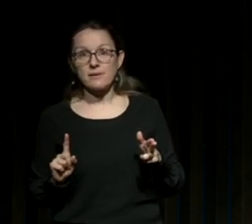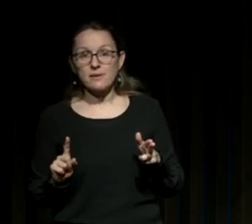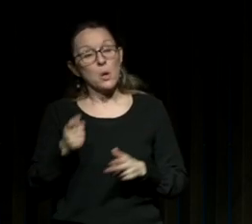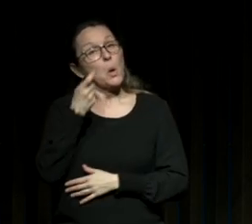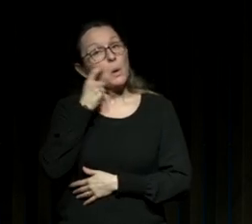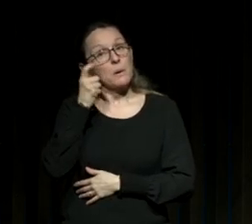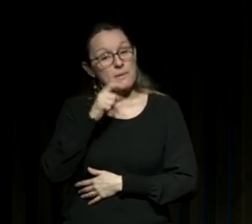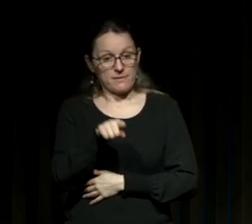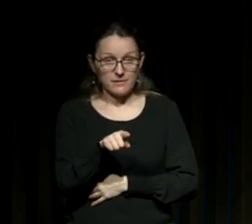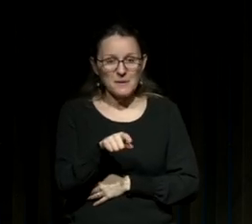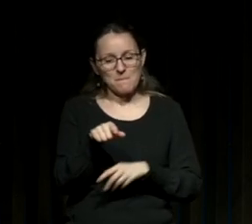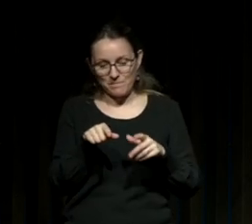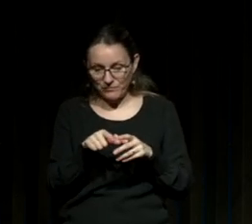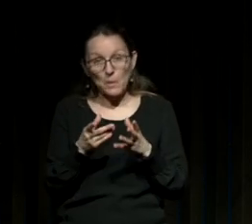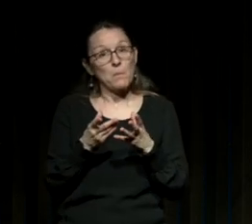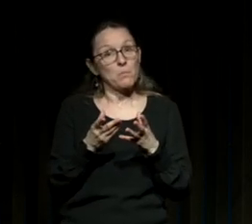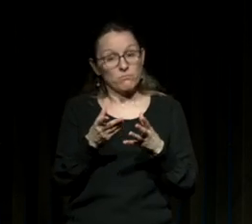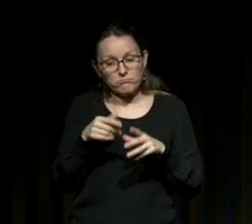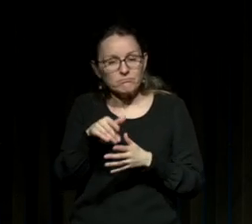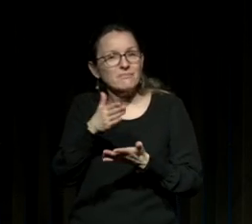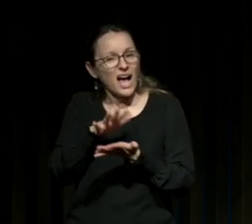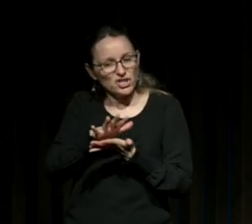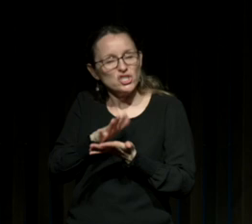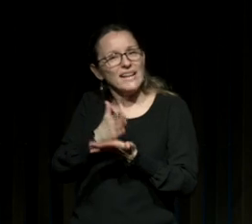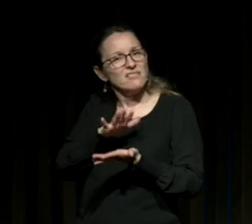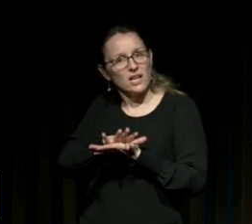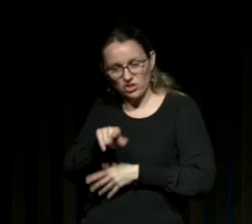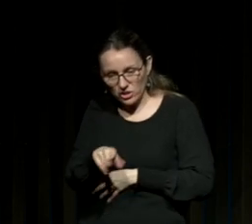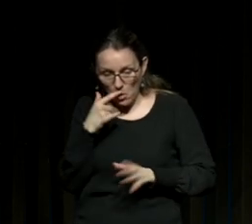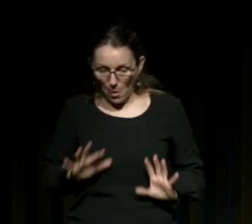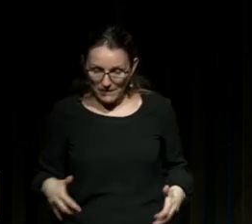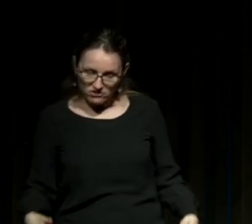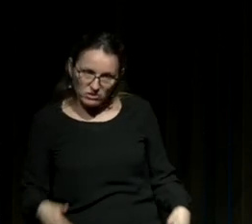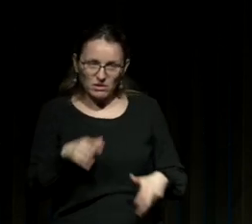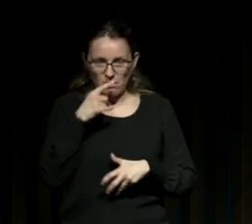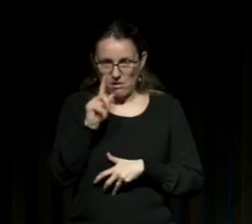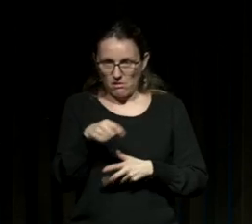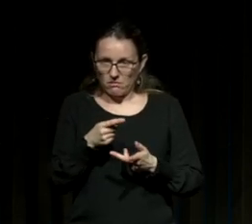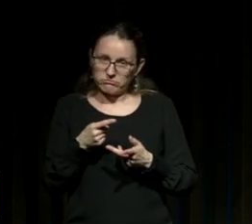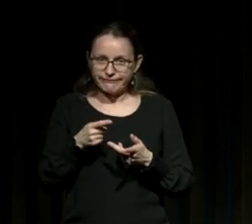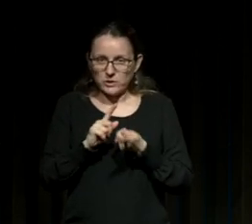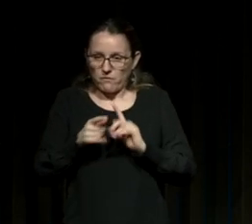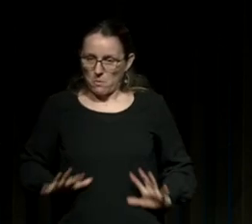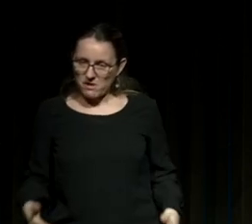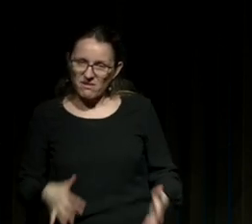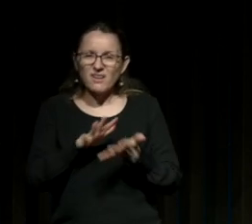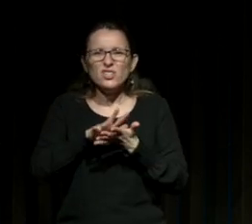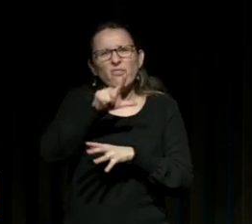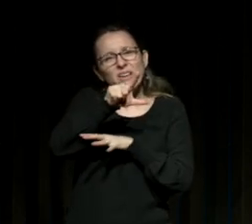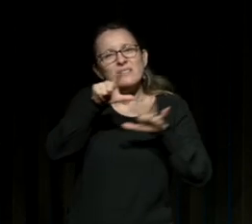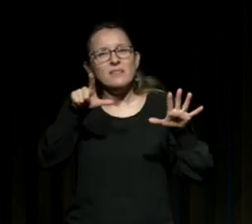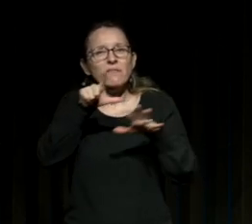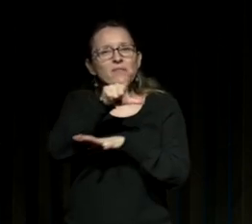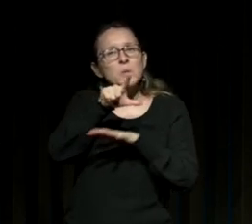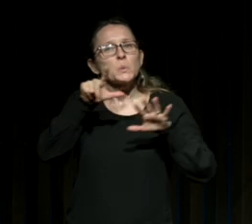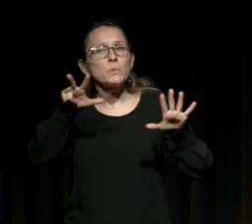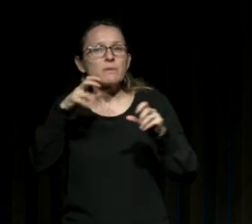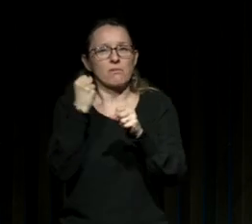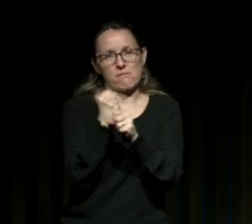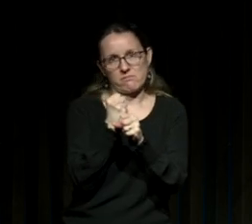de cette classe de l'adage est obèse à l'âge moyen de 27 28 ans ce qui montre qu on devient obèse de